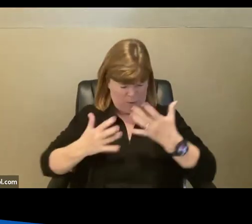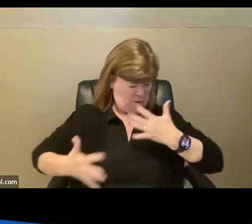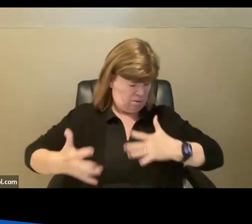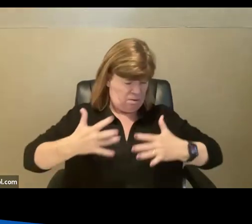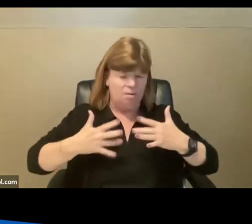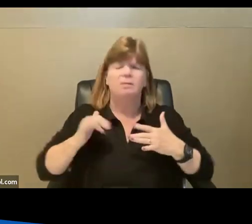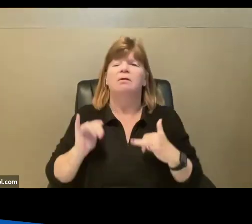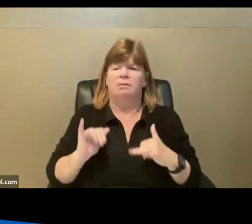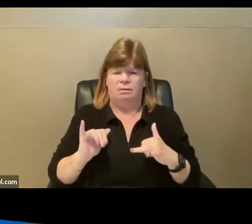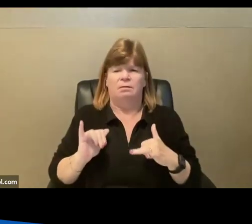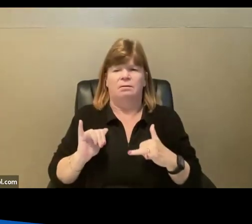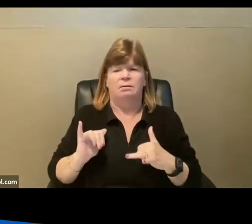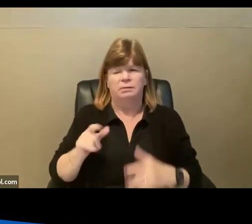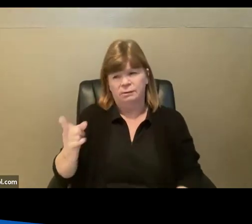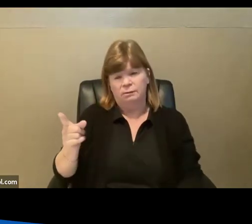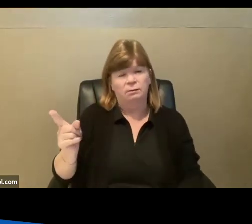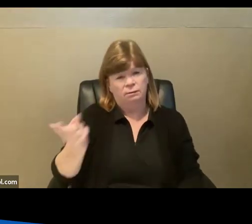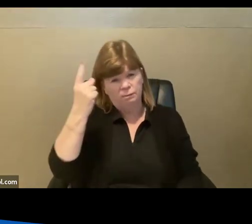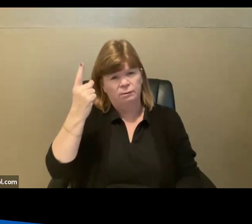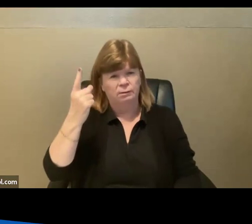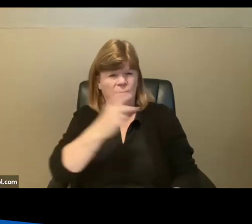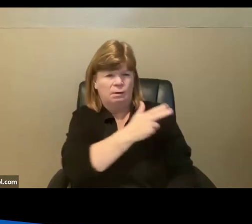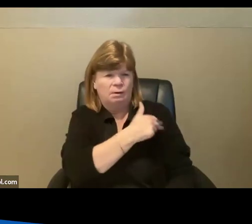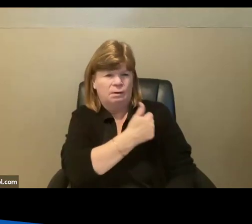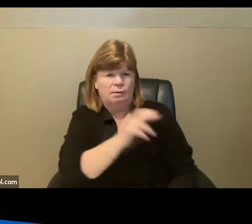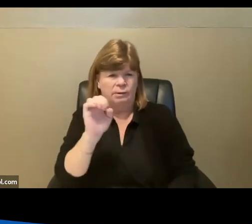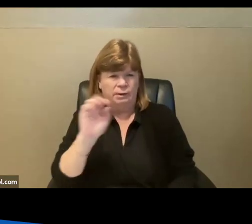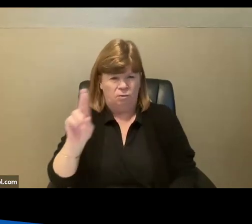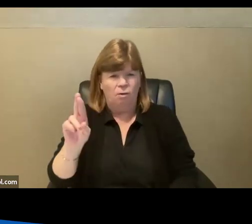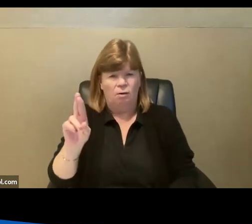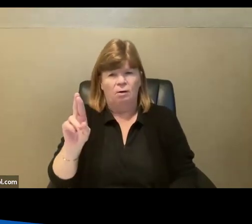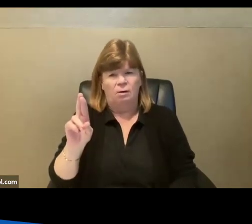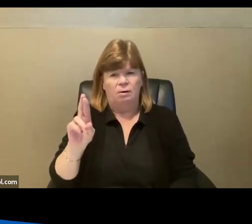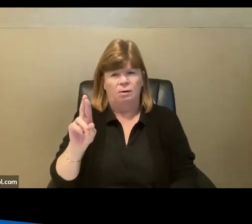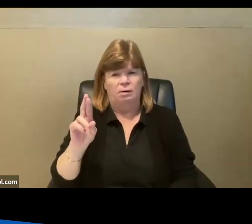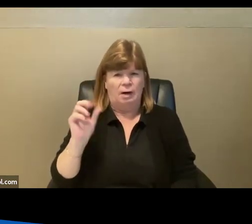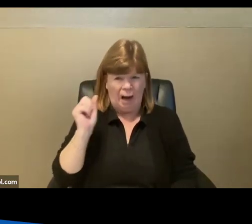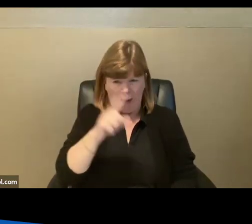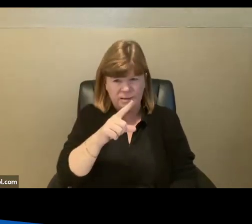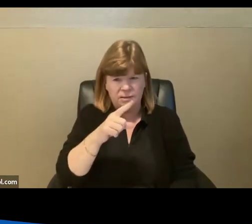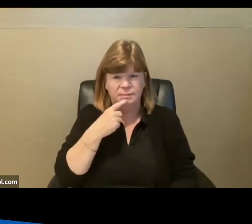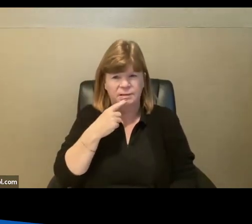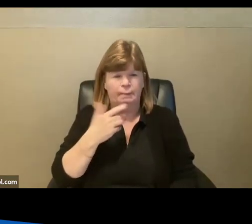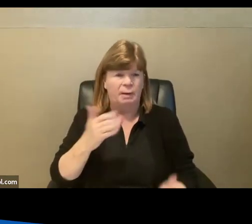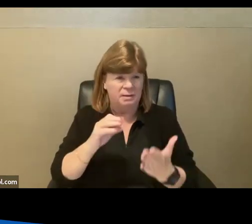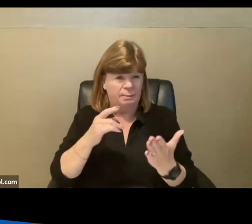quieren que les digamos que vayan a la sala de emergencias y digan: "¿Podría ser sepsis?". Miren mi tarjeta de la cartera. ¿Podría ser esto?